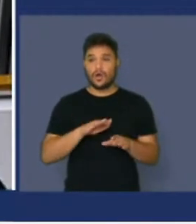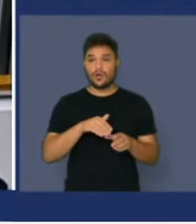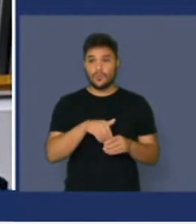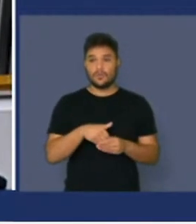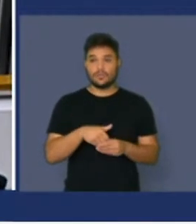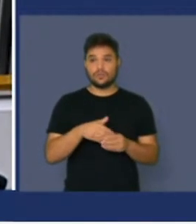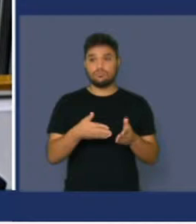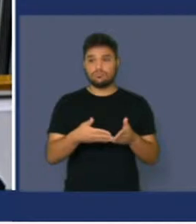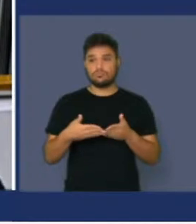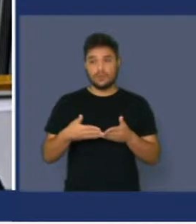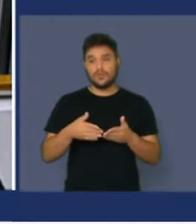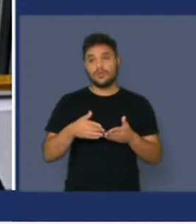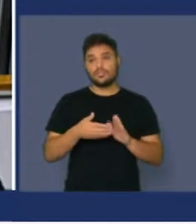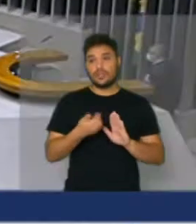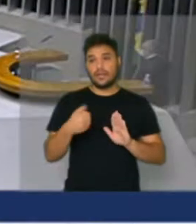CONVOCAÇÃO DO MINISTRO PAULO